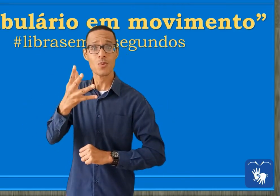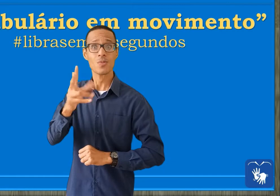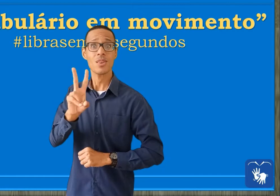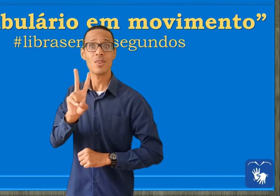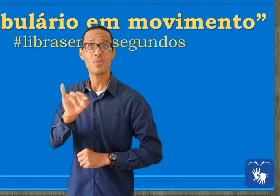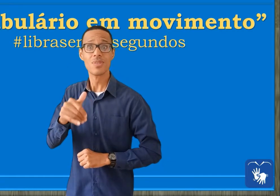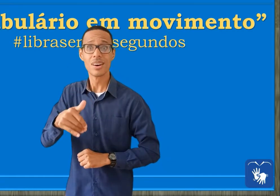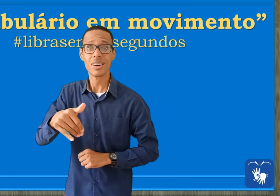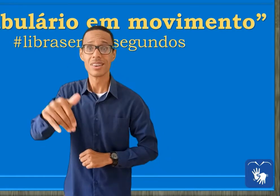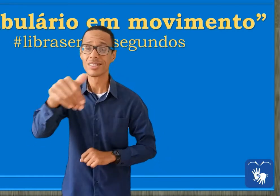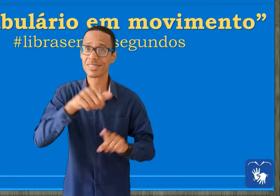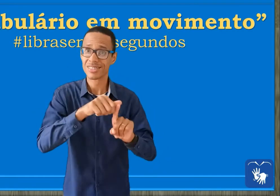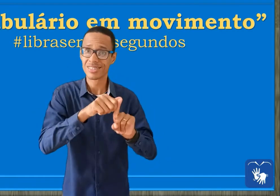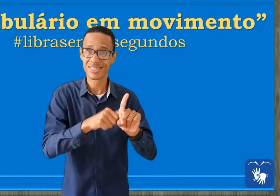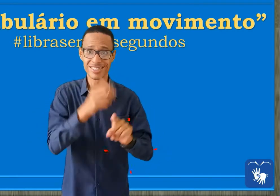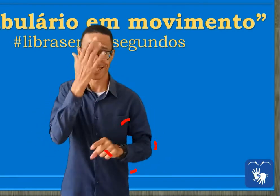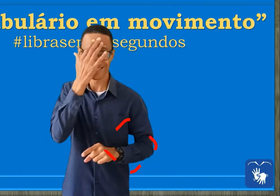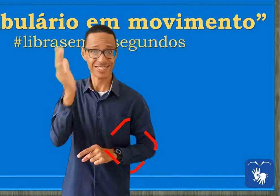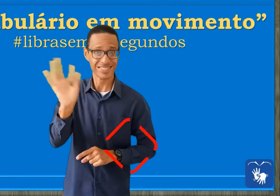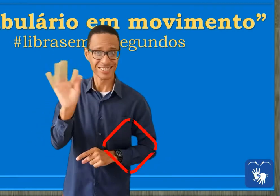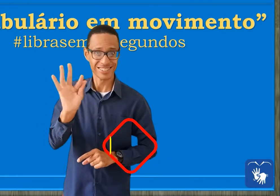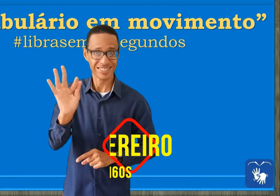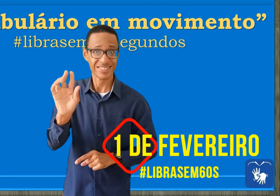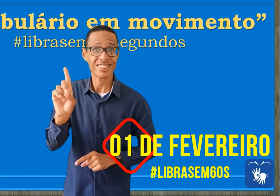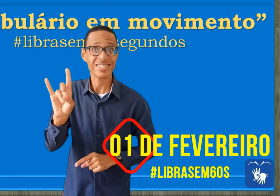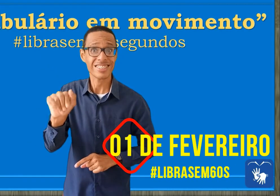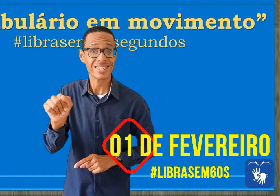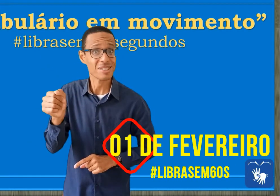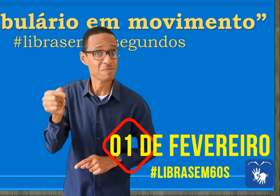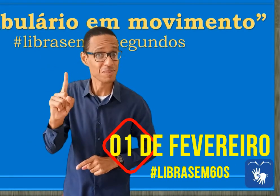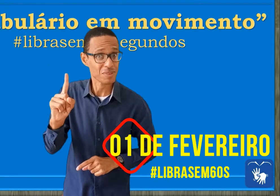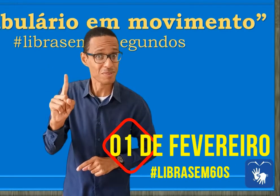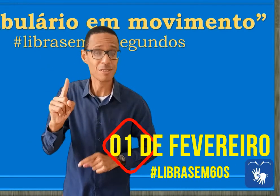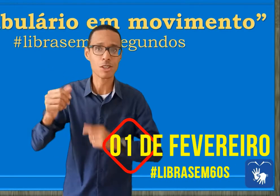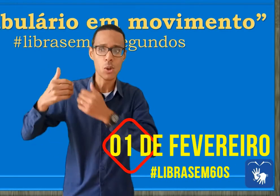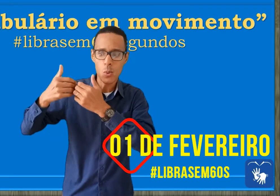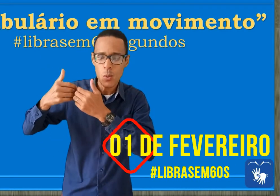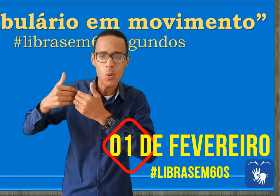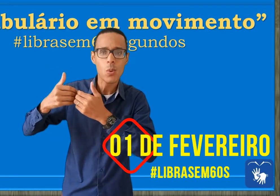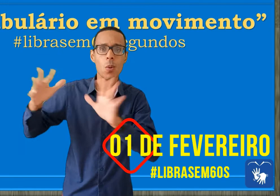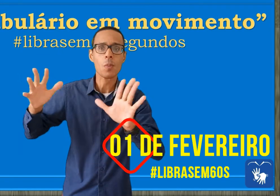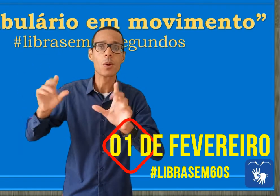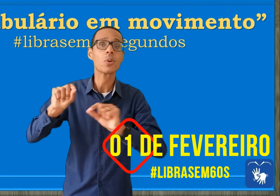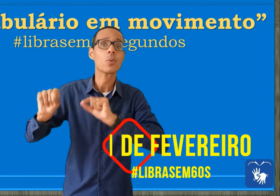você, a partir de fevereiro, vocabulário contextualizado.